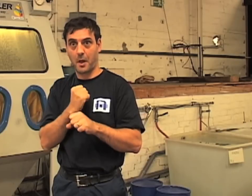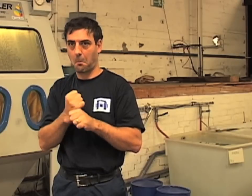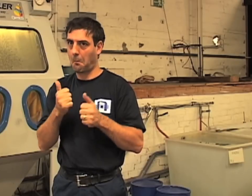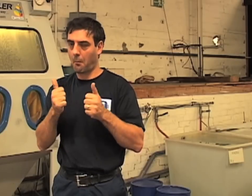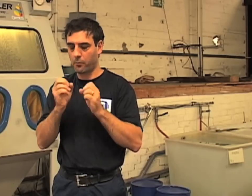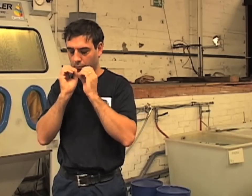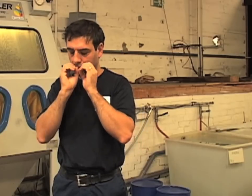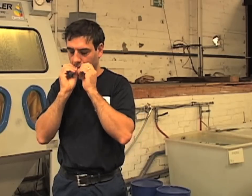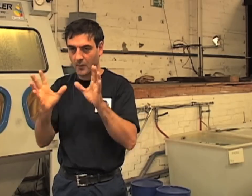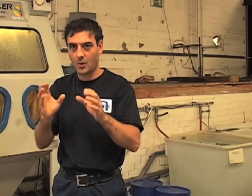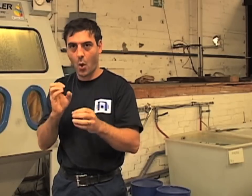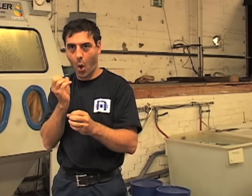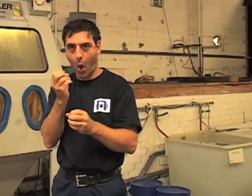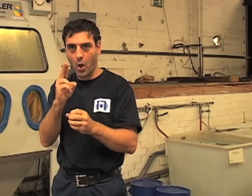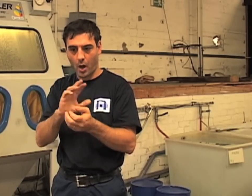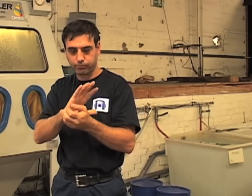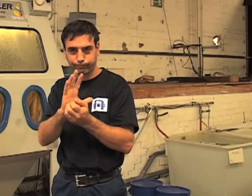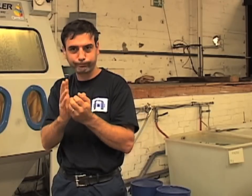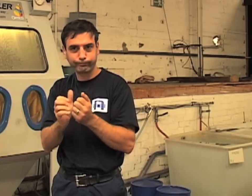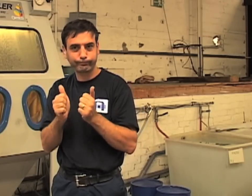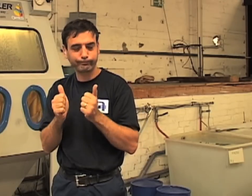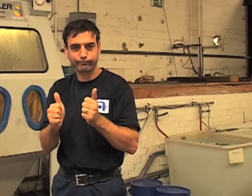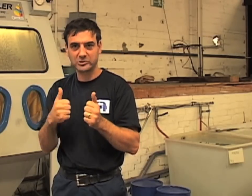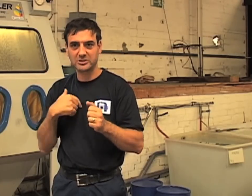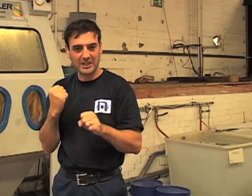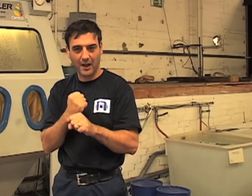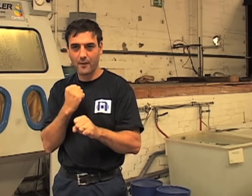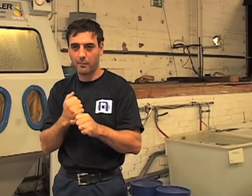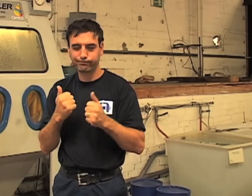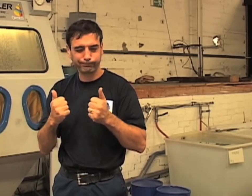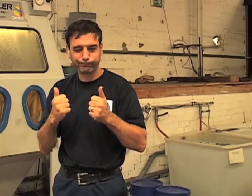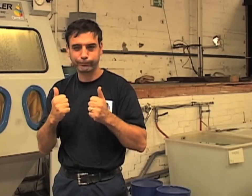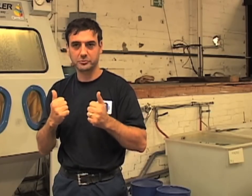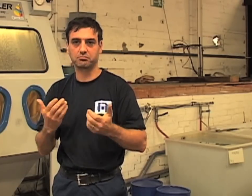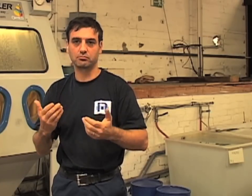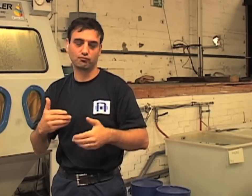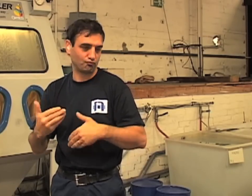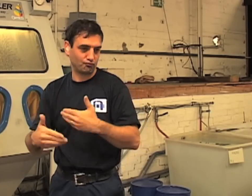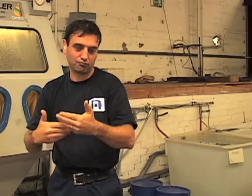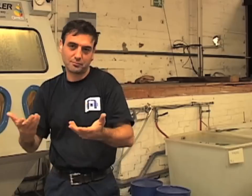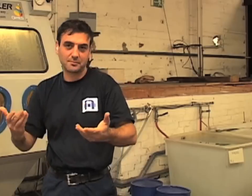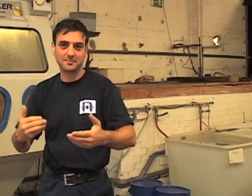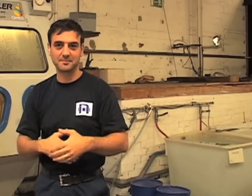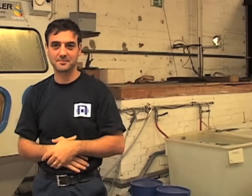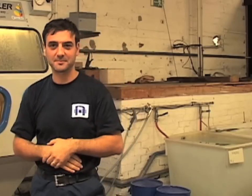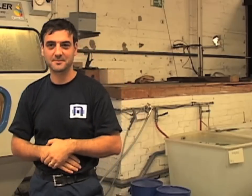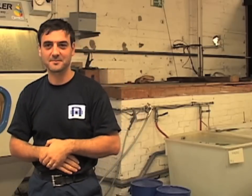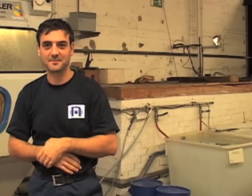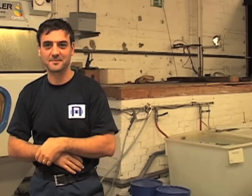La responsable a apprécié mon travail. Elle a même ajouté que j'avais des mains en or. Depuis lors, mon travail se passe bien.